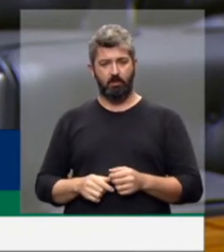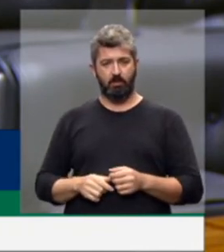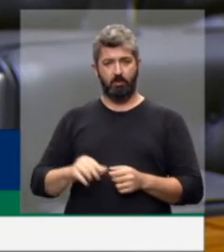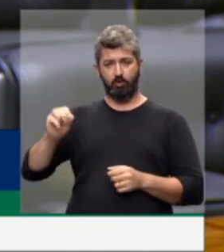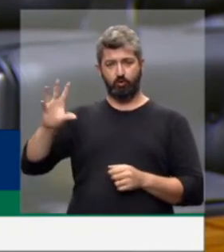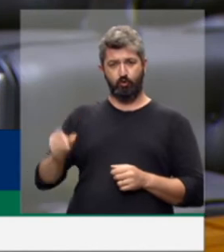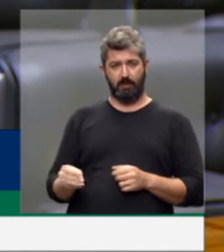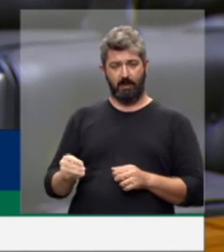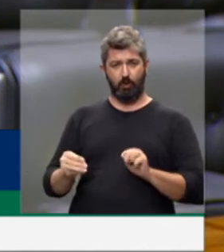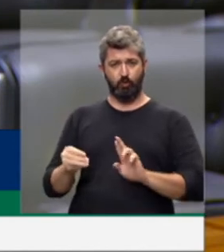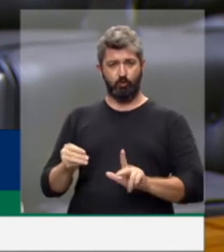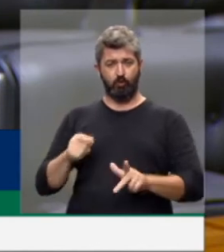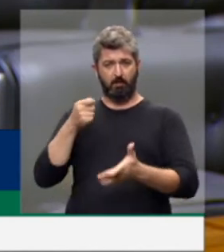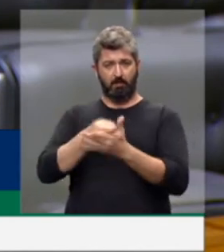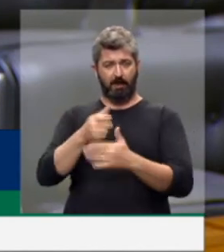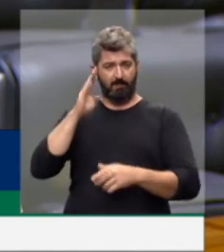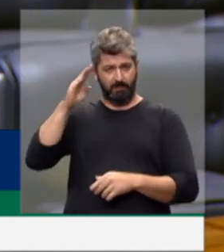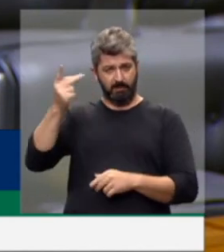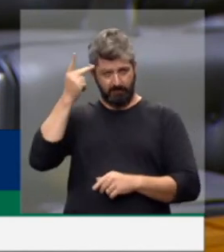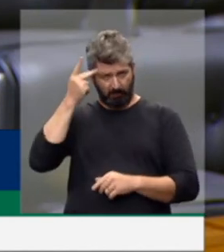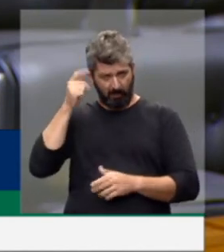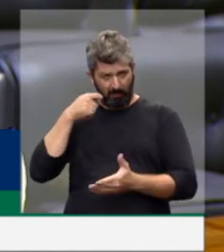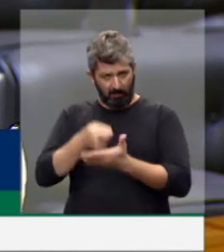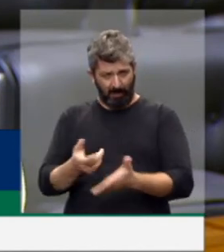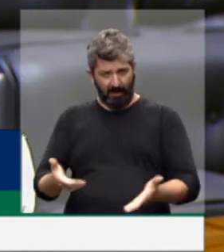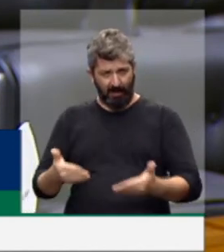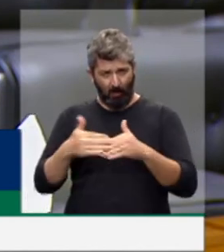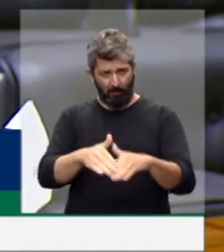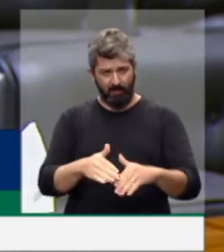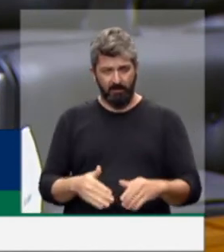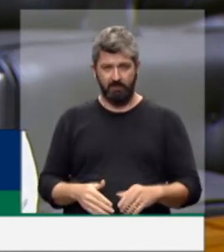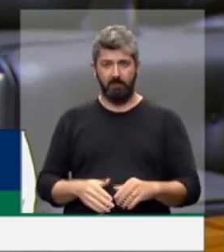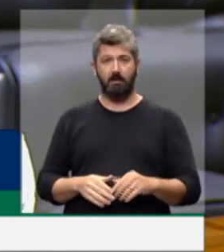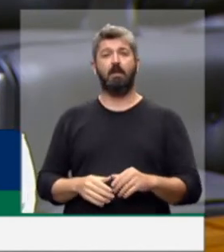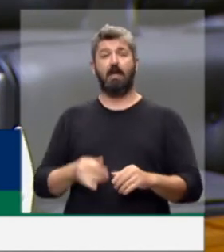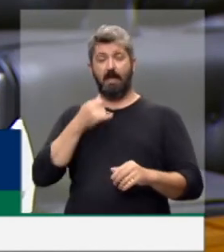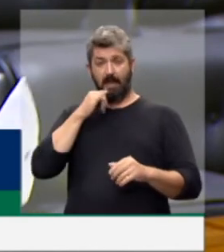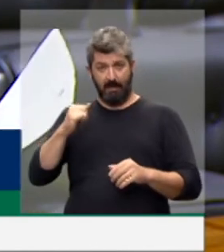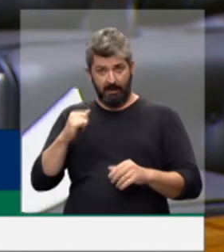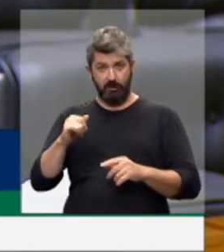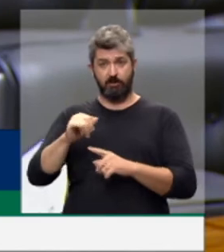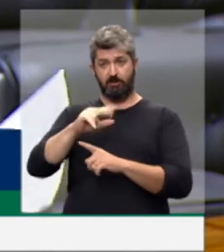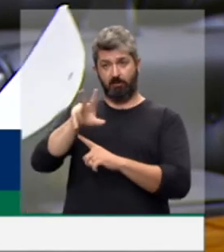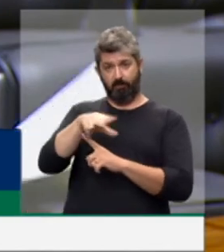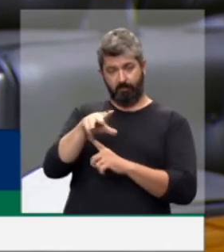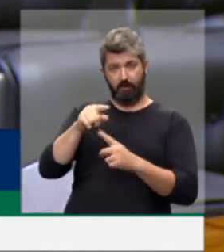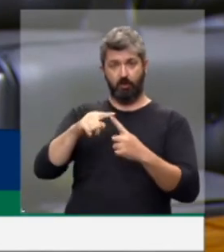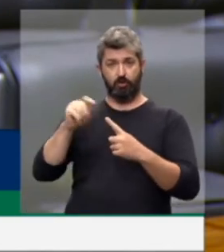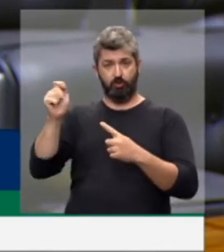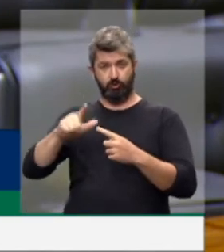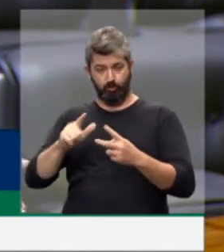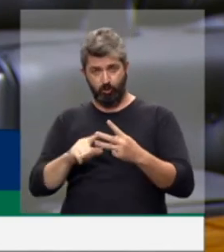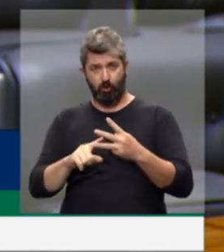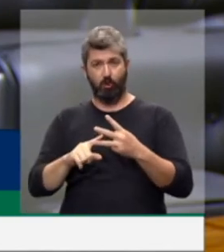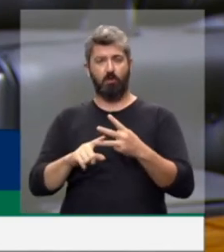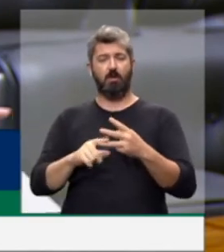MANTÉM O SUBSÍDIO PARA O DIESEL. PAGO PRINCIPALMENTE PELO SUL, SUDESTE, ESPECIALMENTE PELO ESTADO DE SÃO PAULO. ENTÃO SE VAI RETIRAR O SUBSÍDIO DA ENERGIA